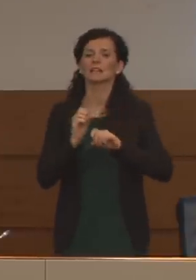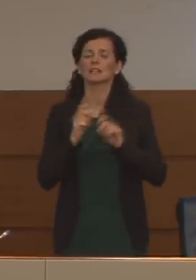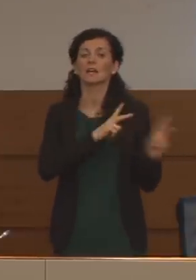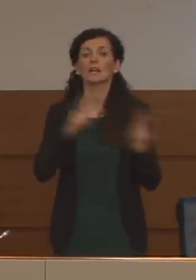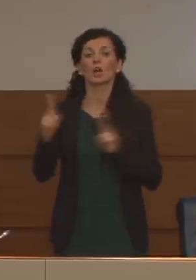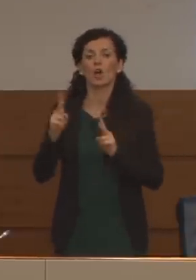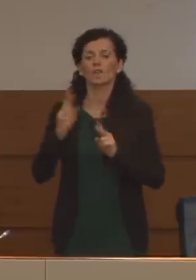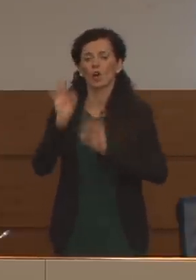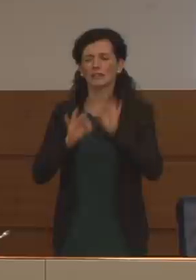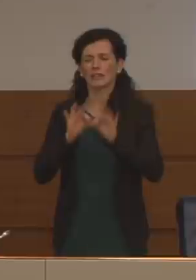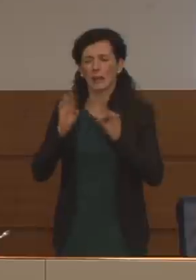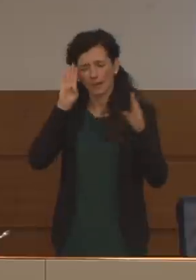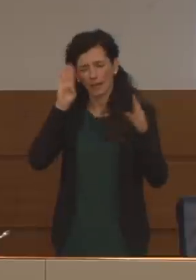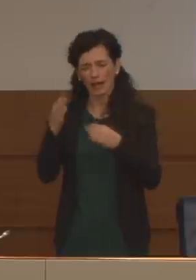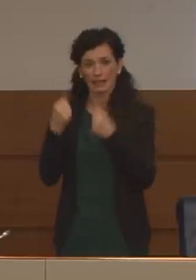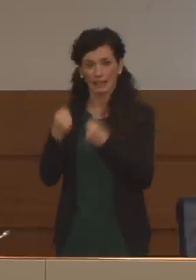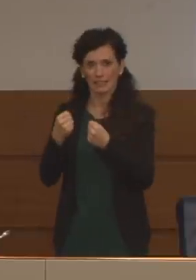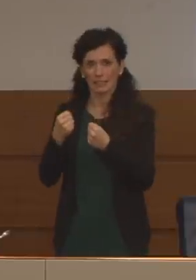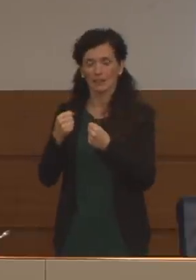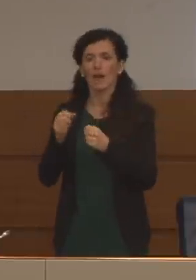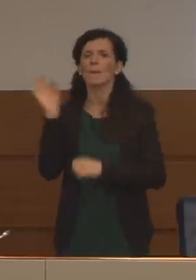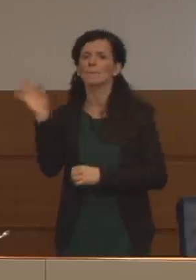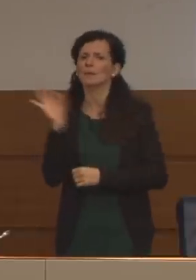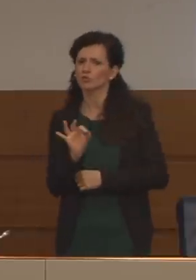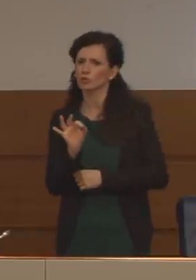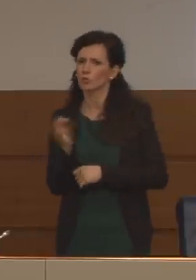percentuale per fasce d'età se è possibile, grazie.